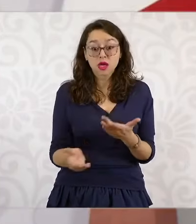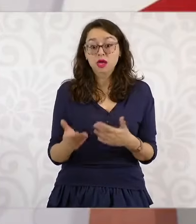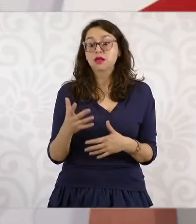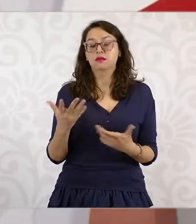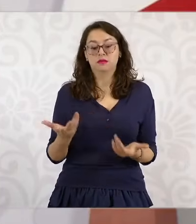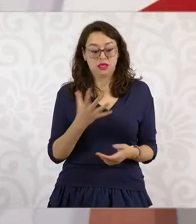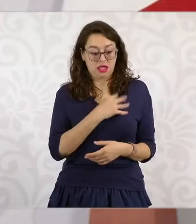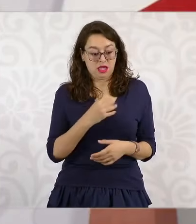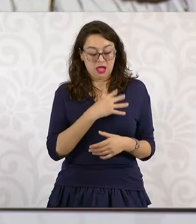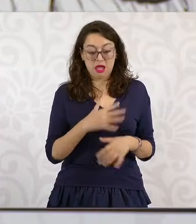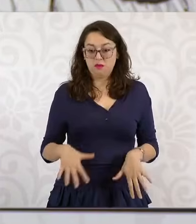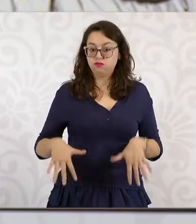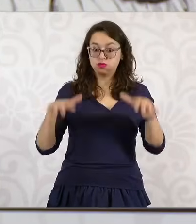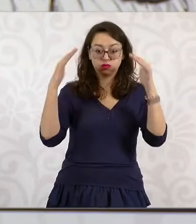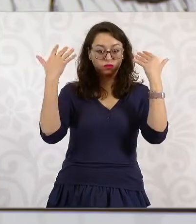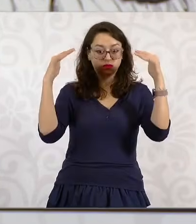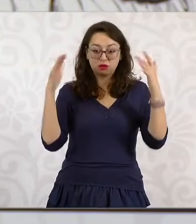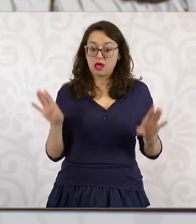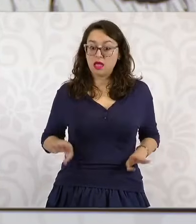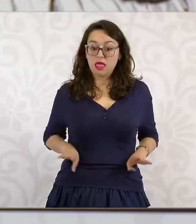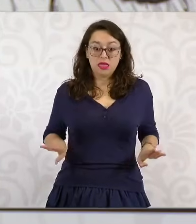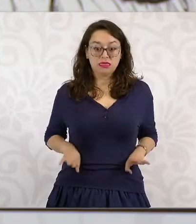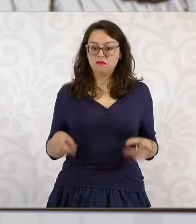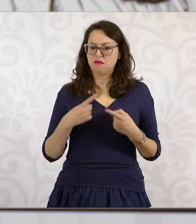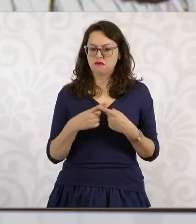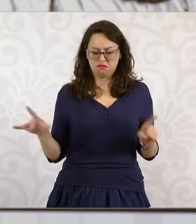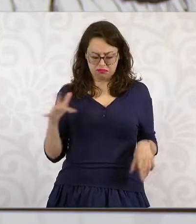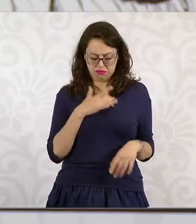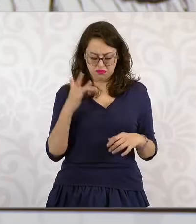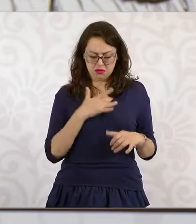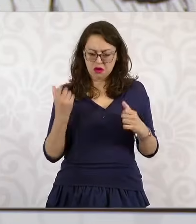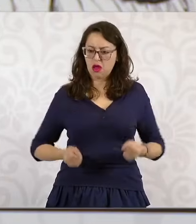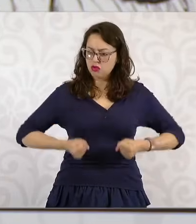ahora están creciendo son completamente diferentes. Son muy seguros, son muy muy